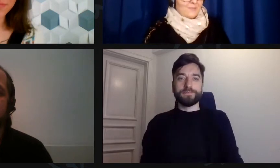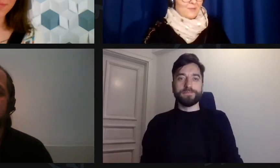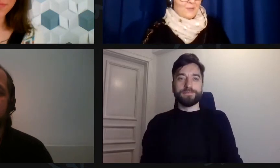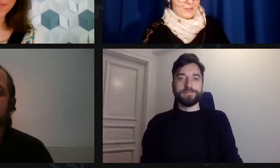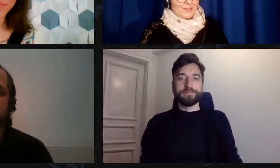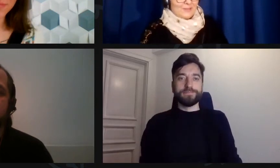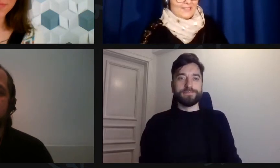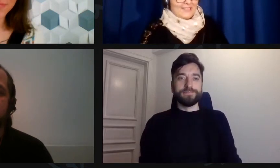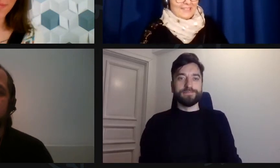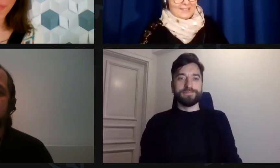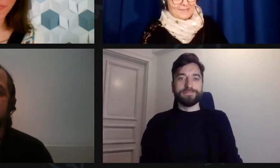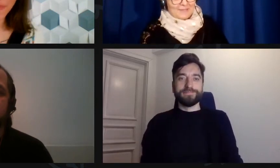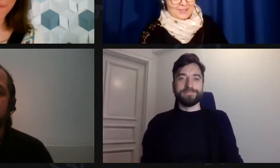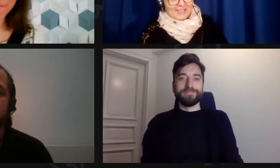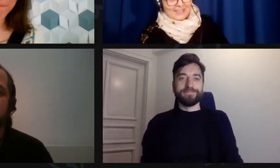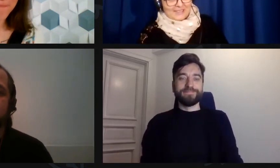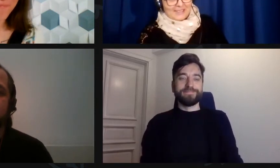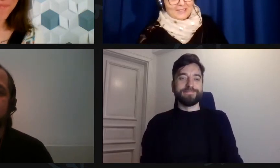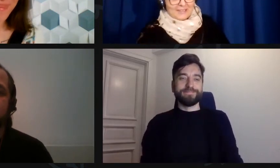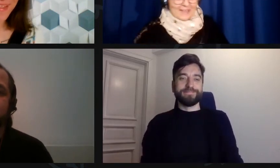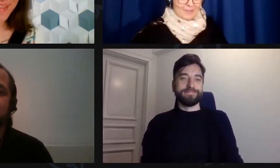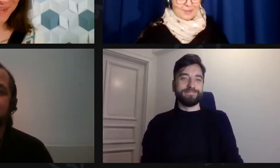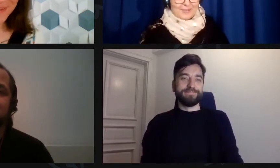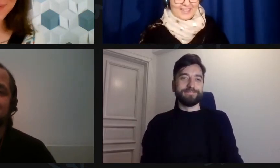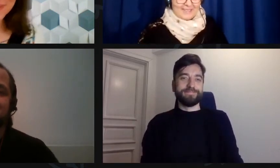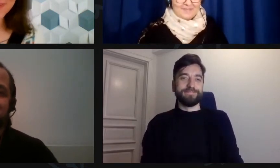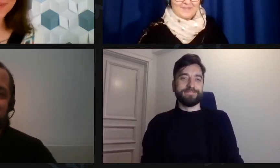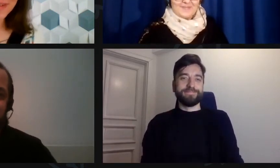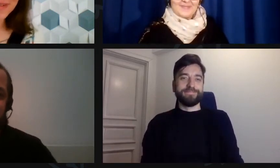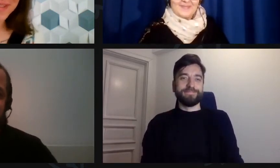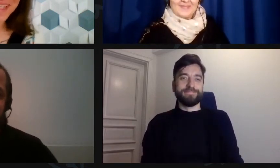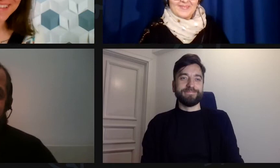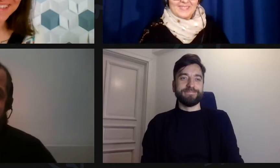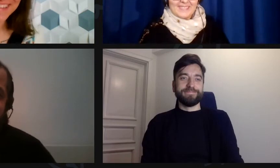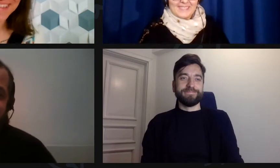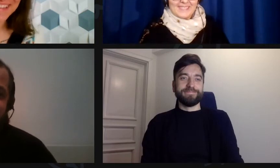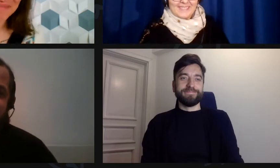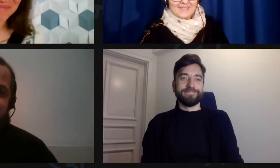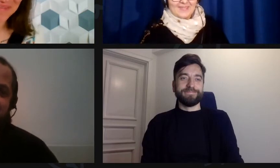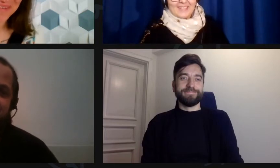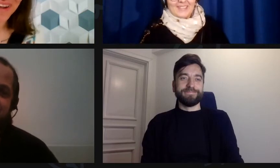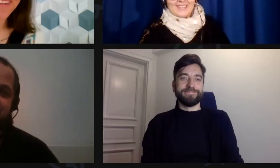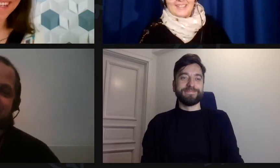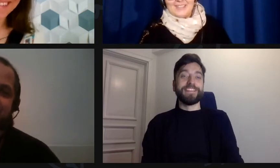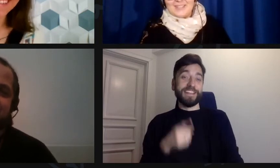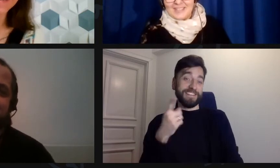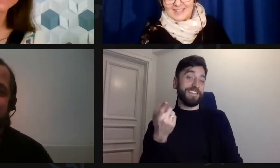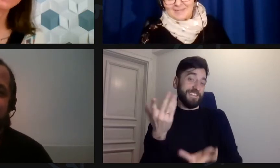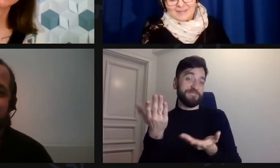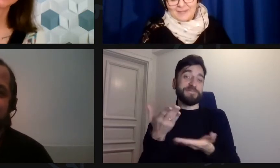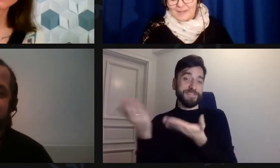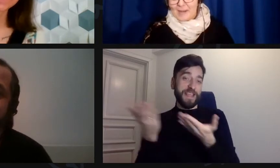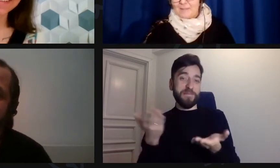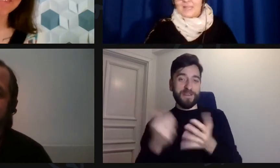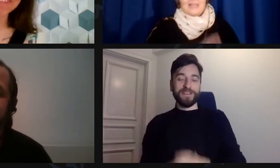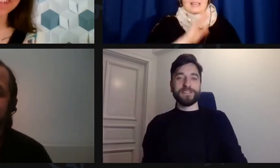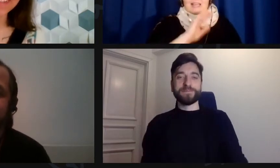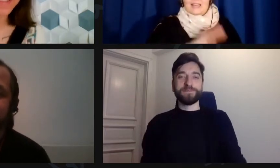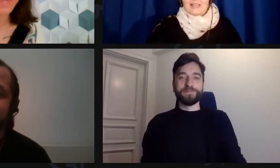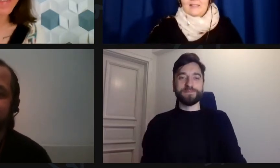Katarzyna- kogoś wywołasz? Się sama wywołałam.